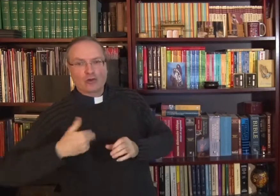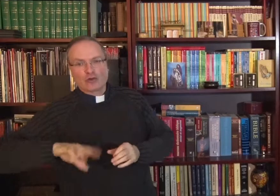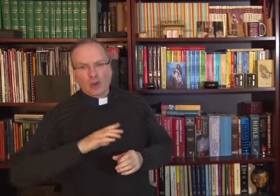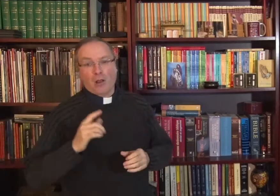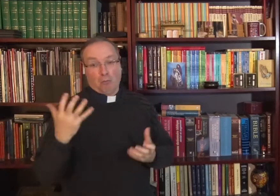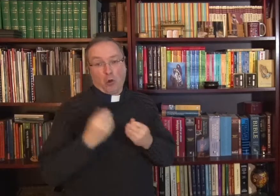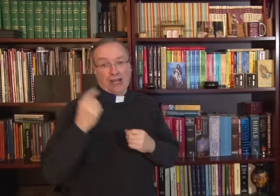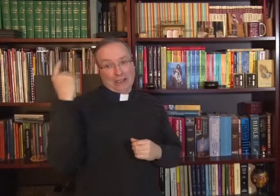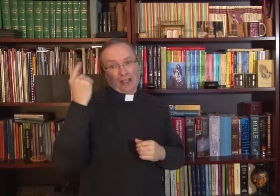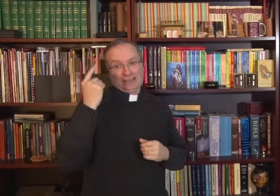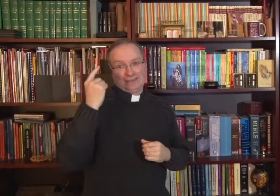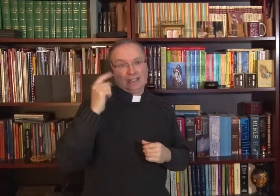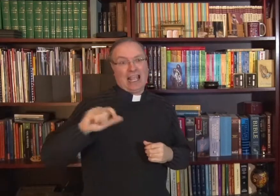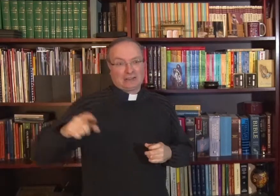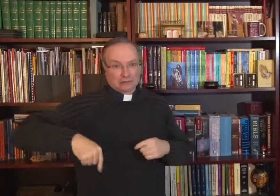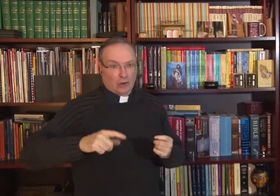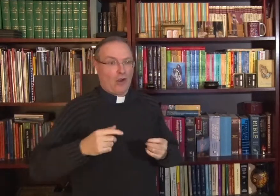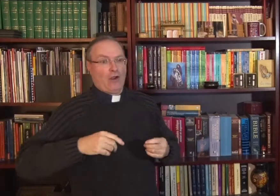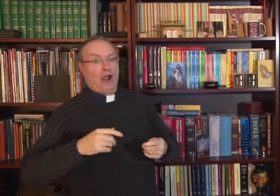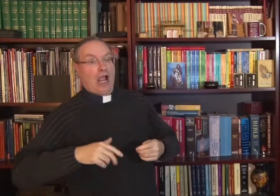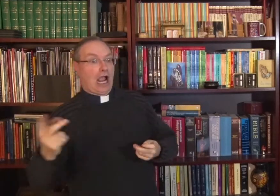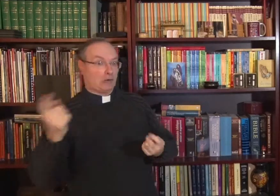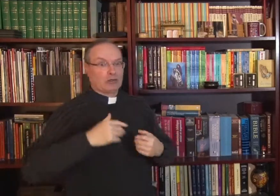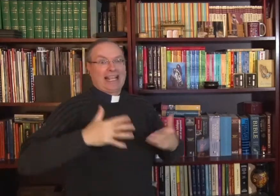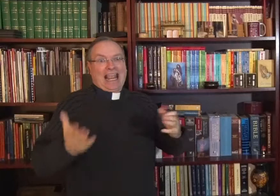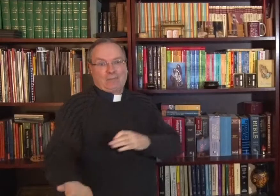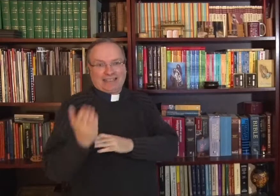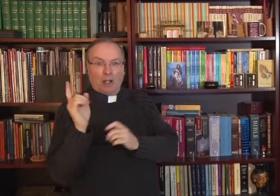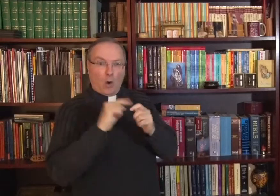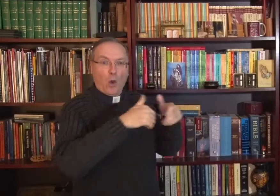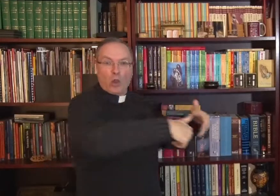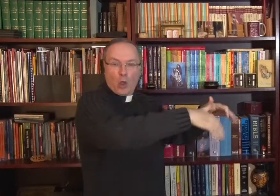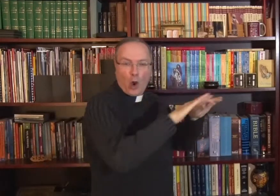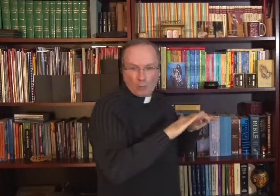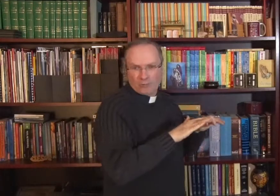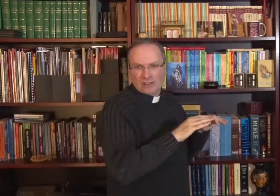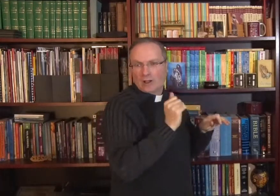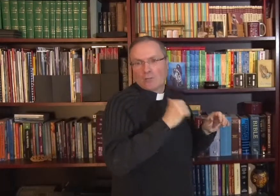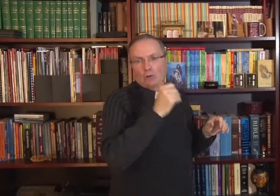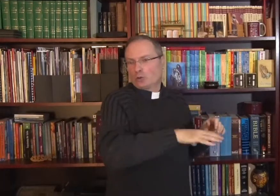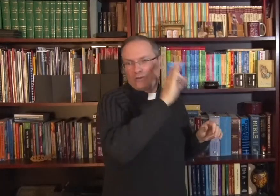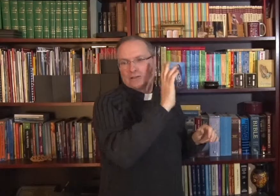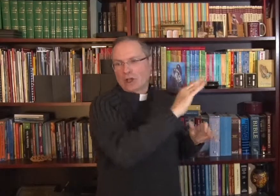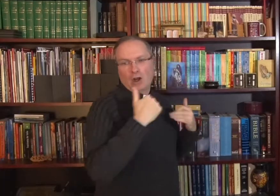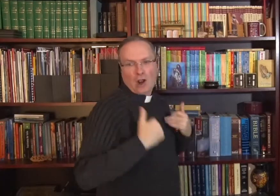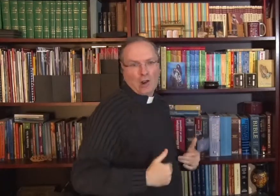nous ont beaucoup étonnés. Elles se sont rendues de grand matin au tombeau et n’ont pas trouvé son corps;